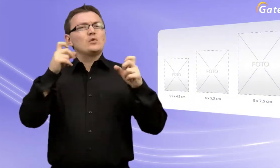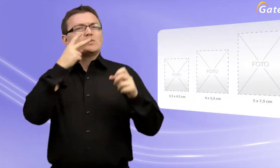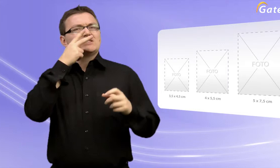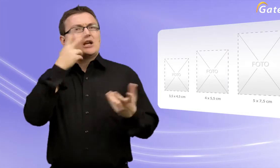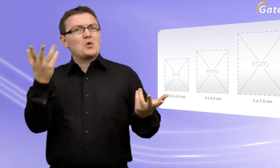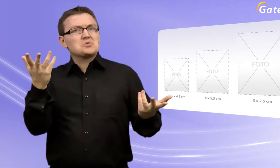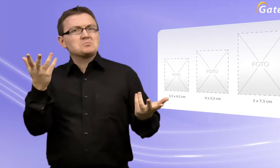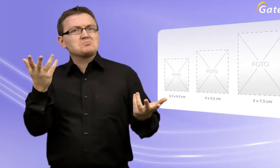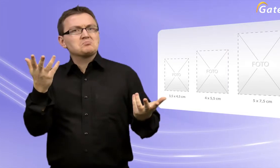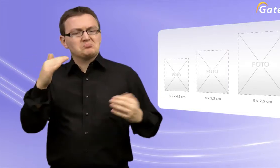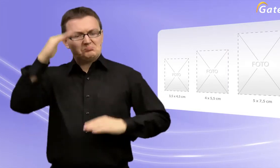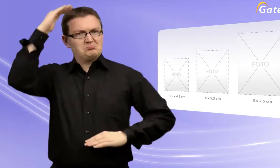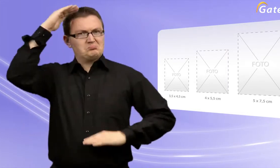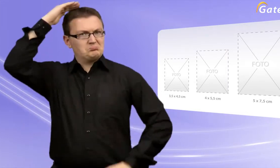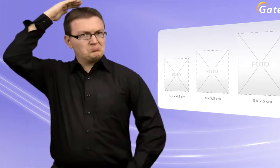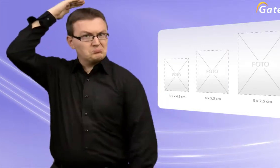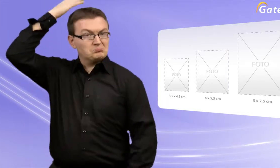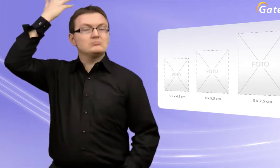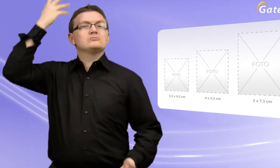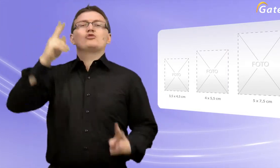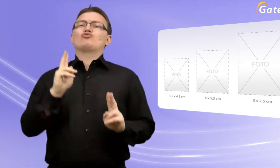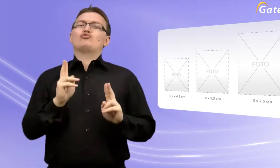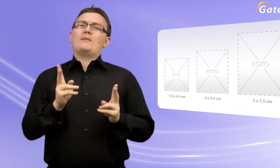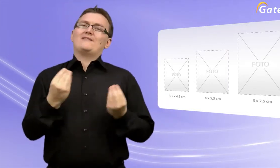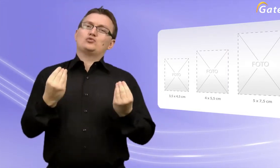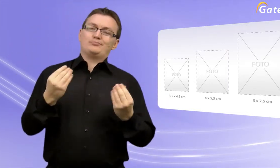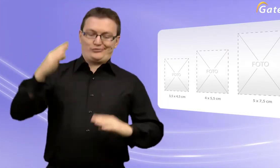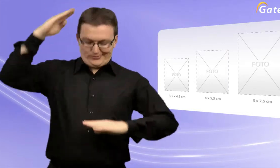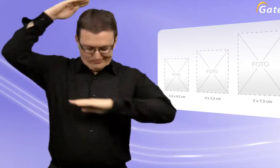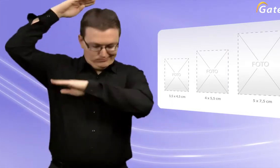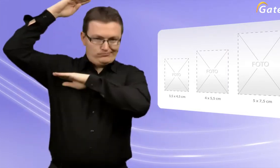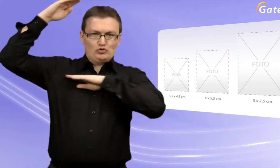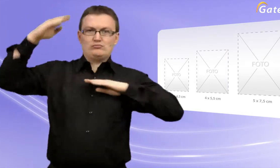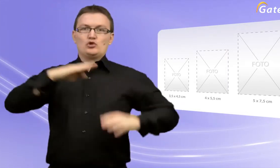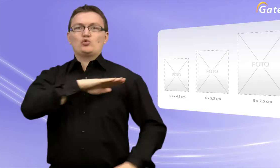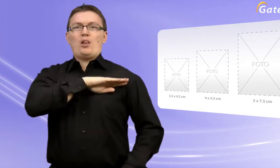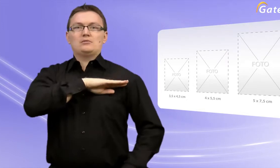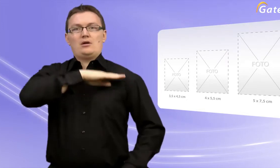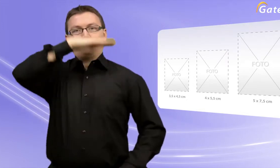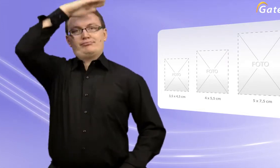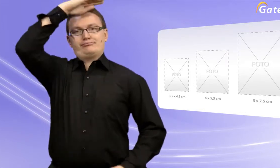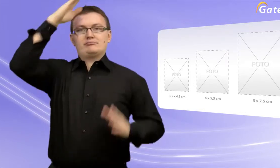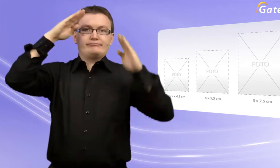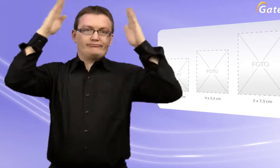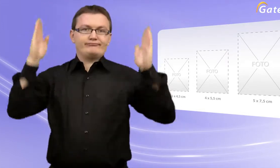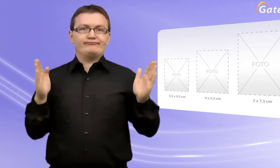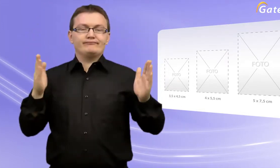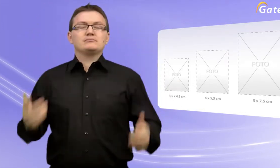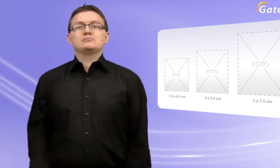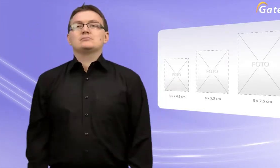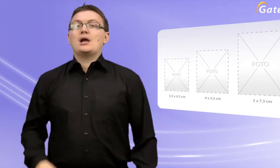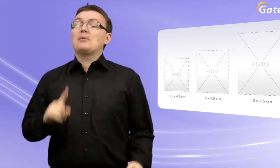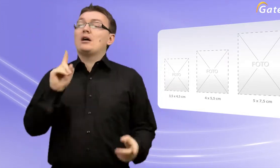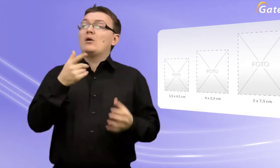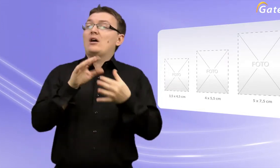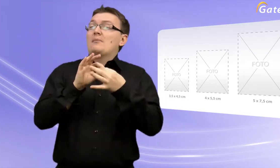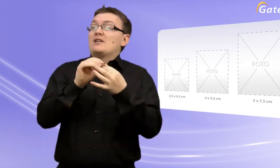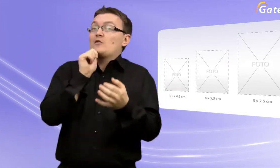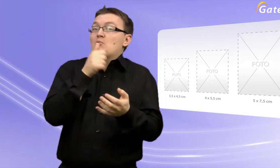Typischerweise lichtet man die Kopf- und Schulterpartie aus, aber abhängig von